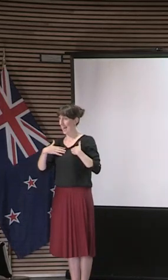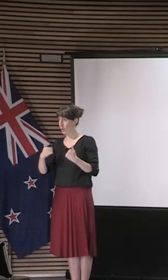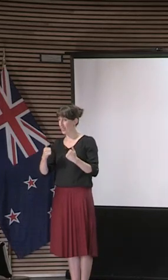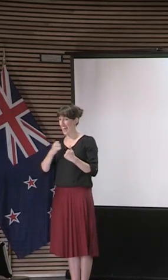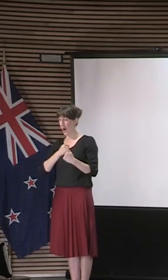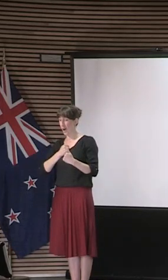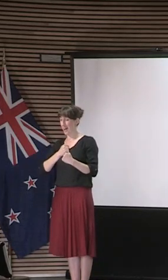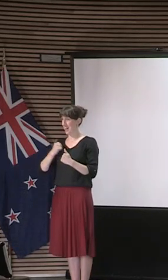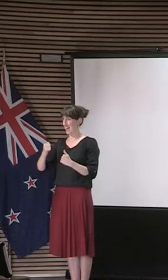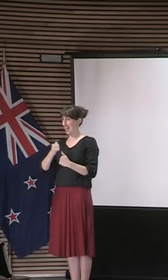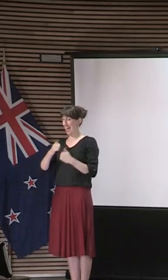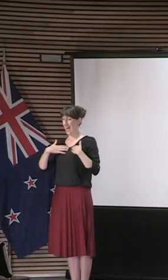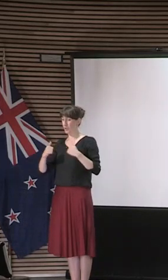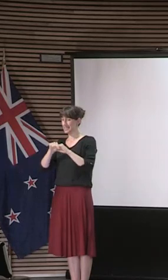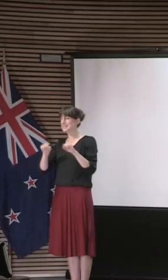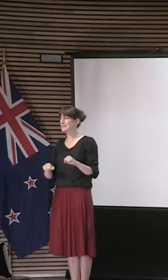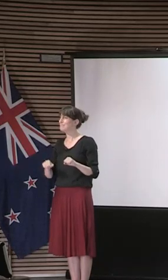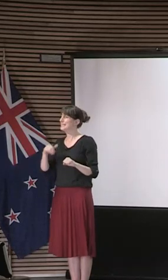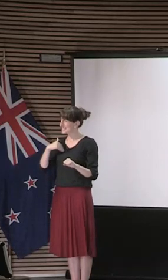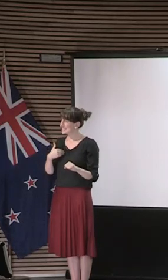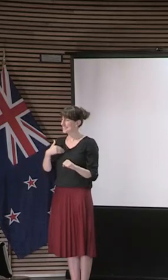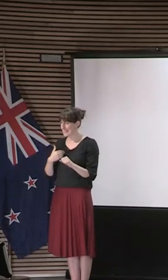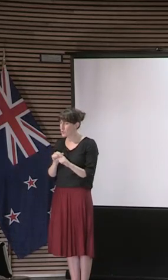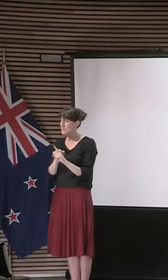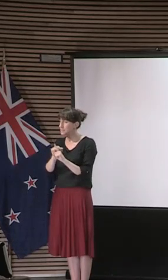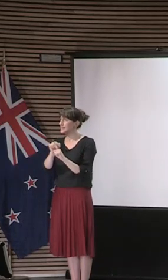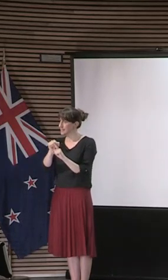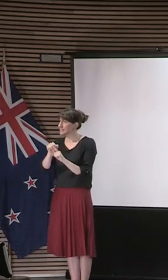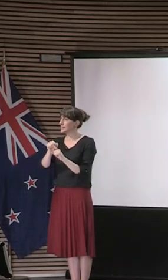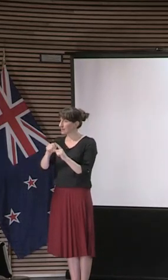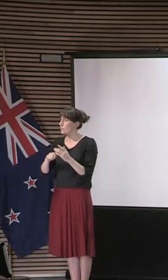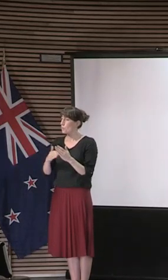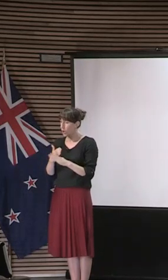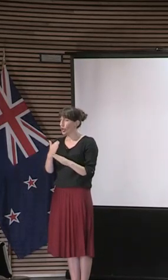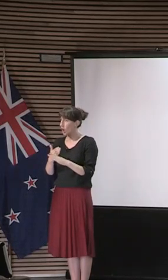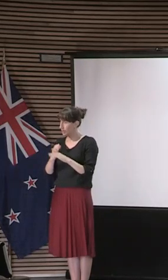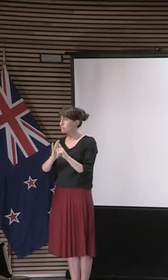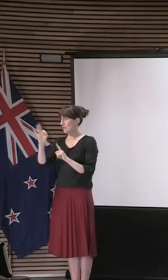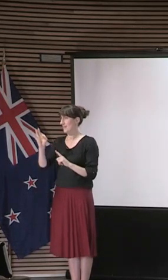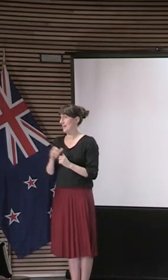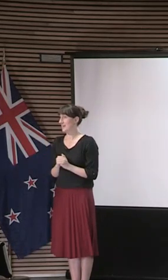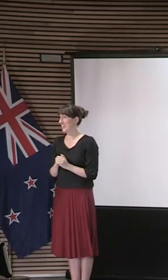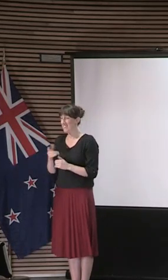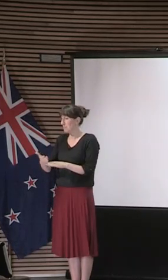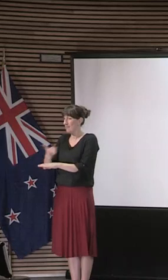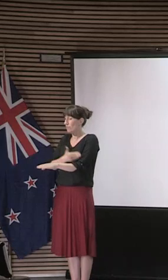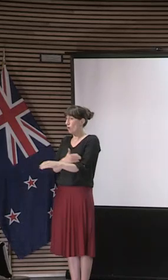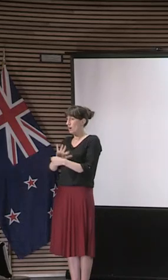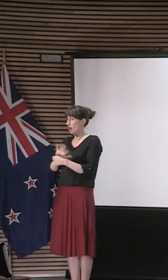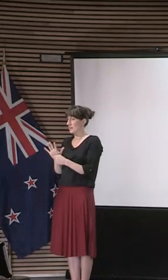rereke kua puta mo tatou katoa.